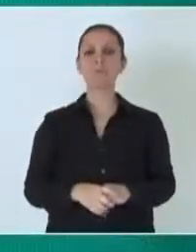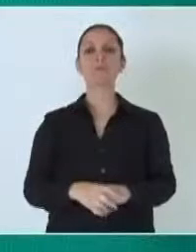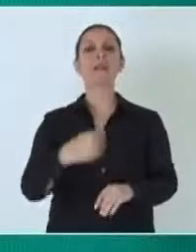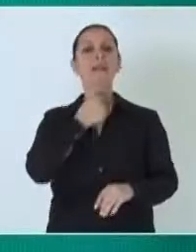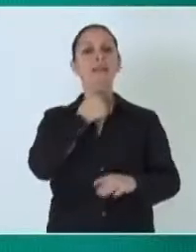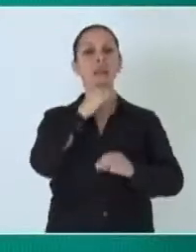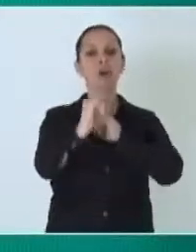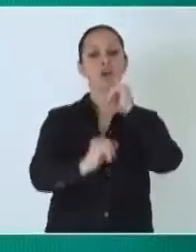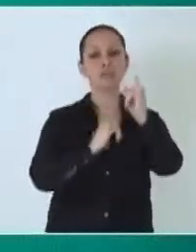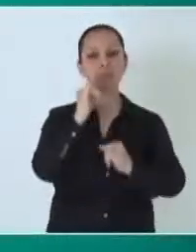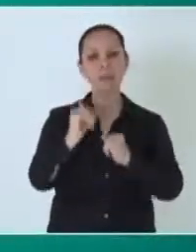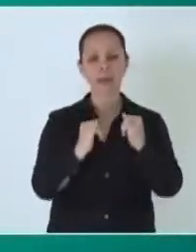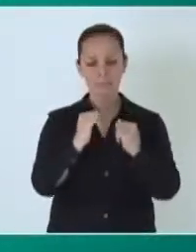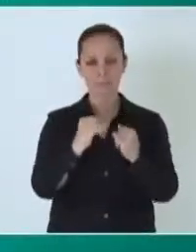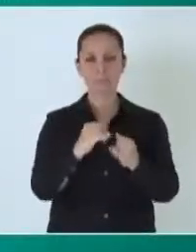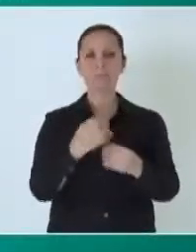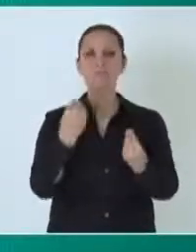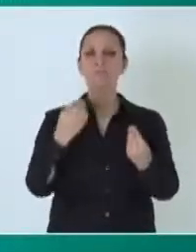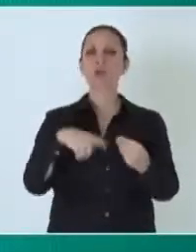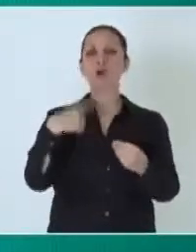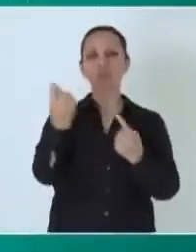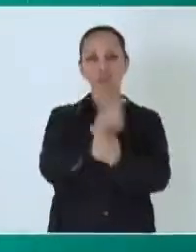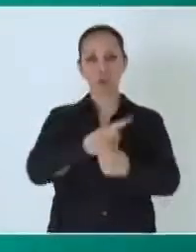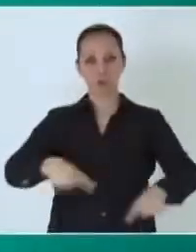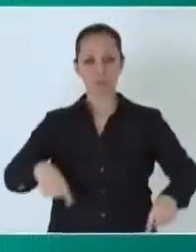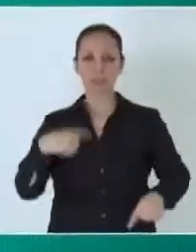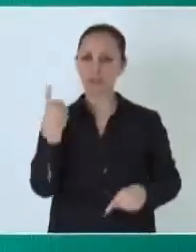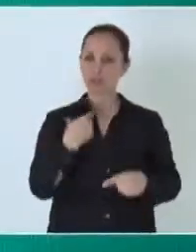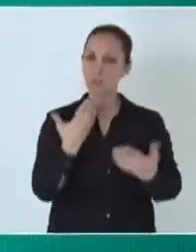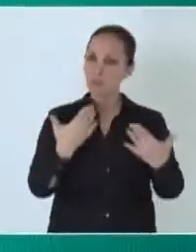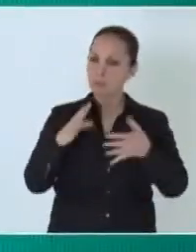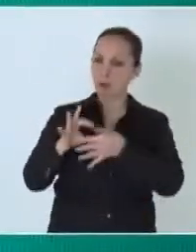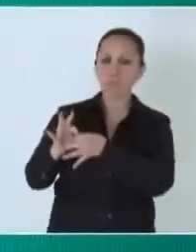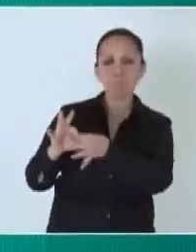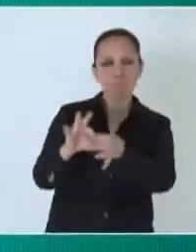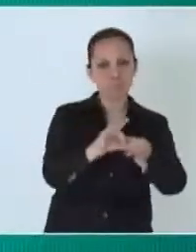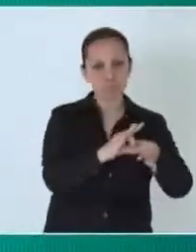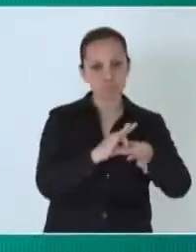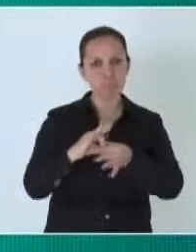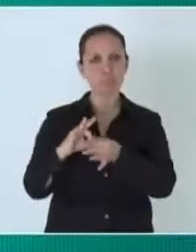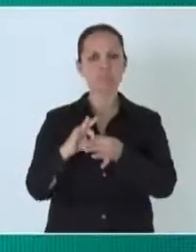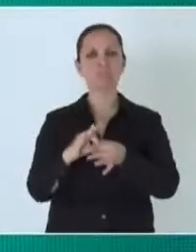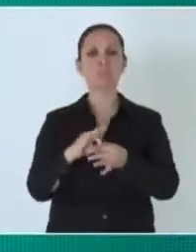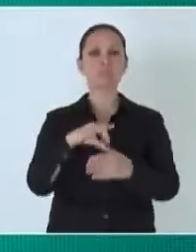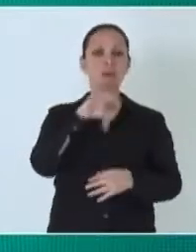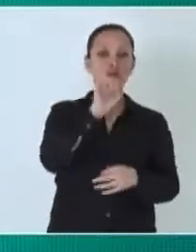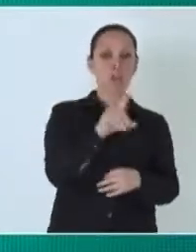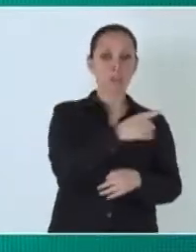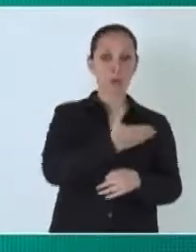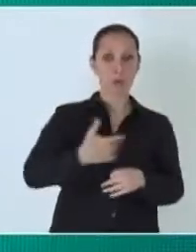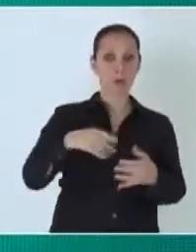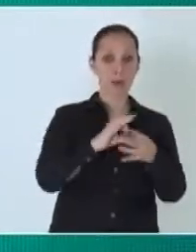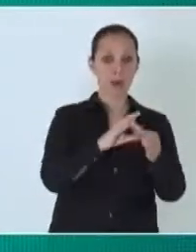TIENE UN MINUTO.